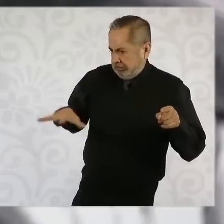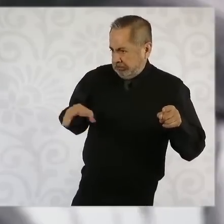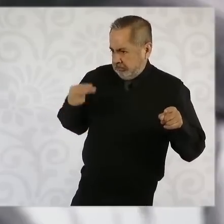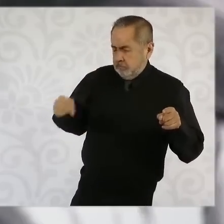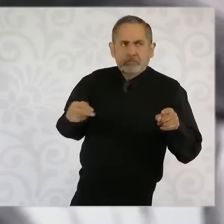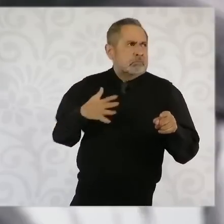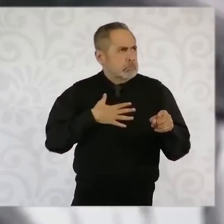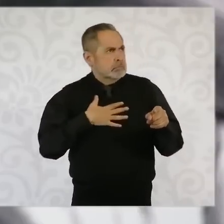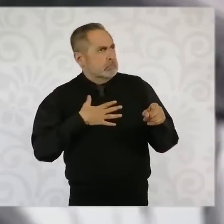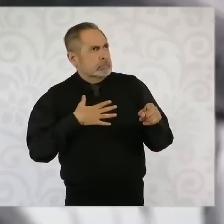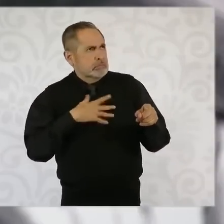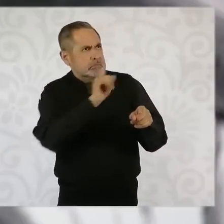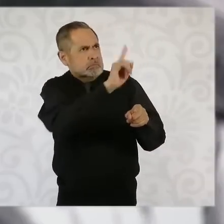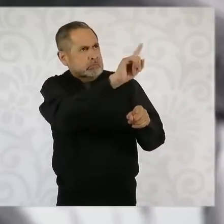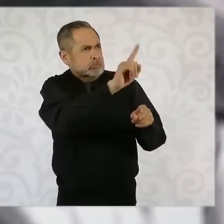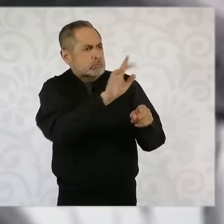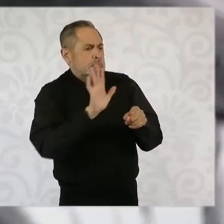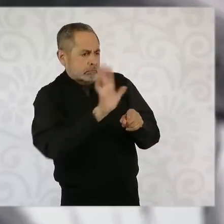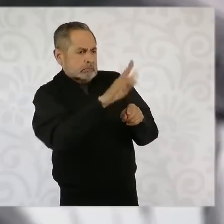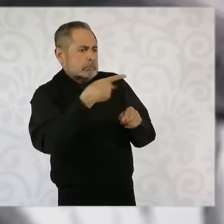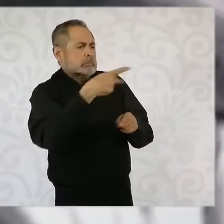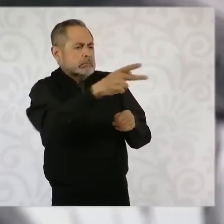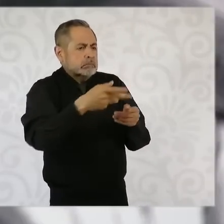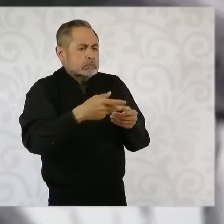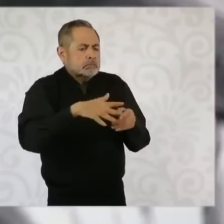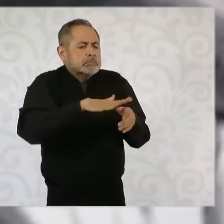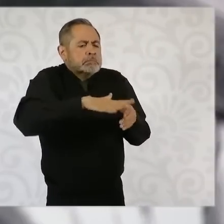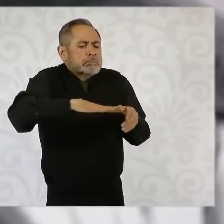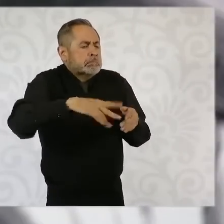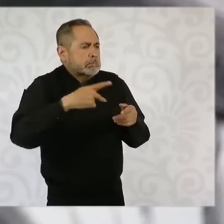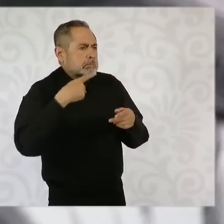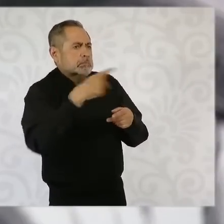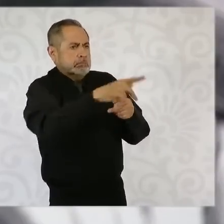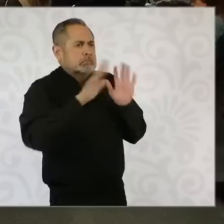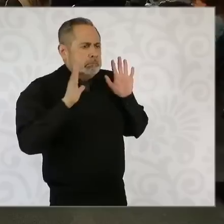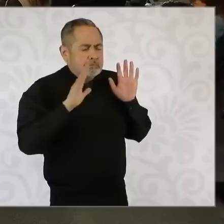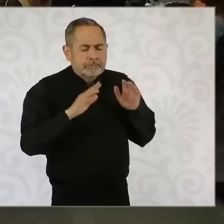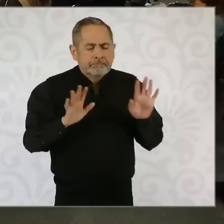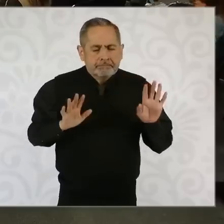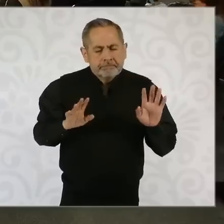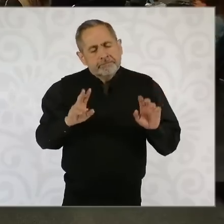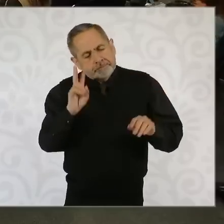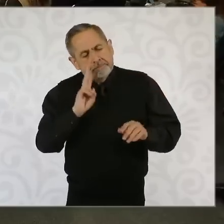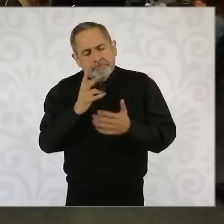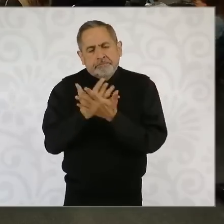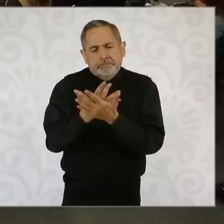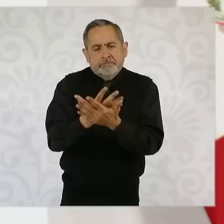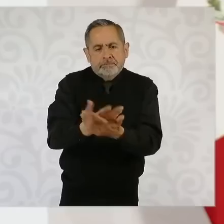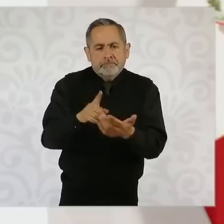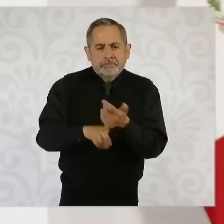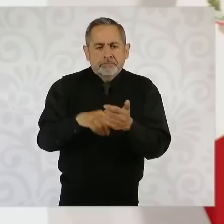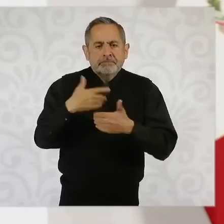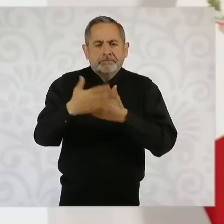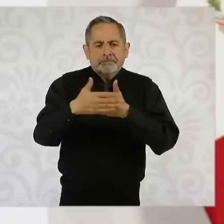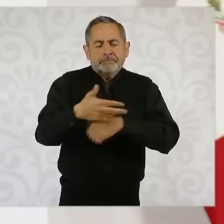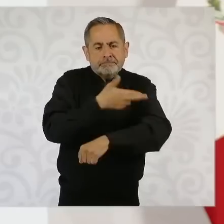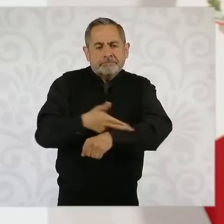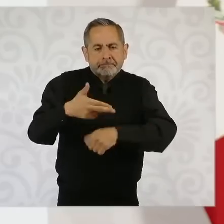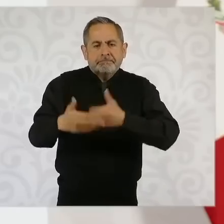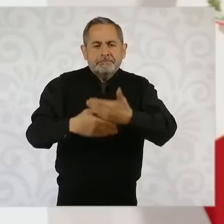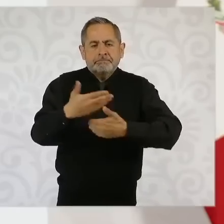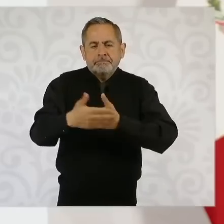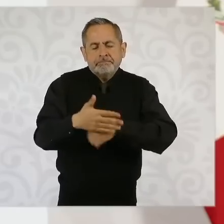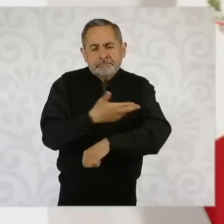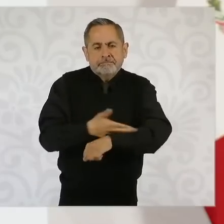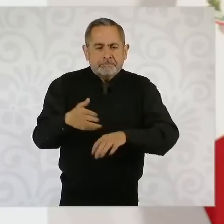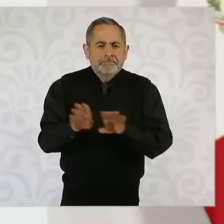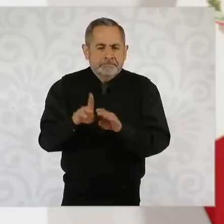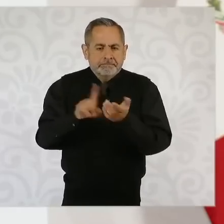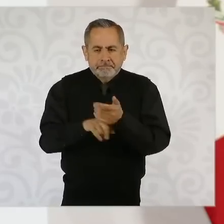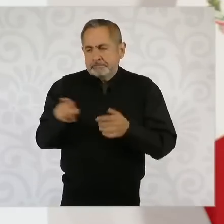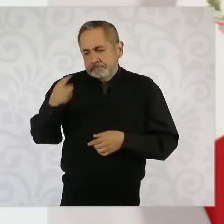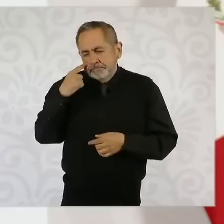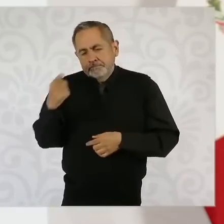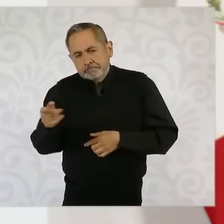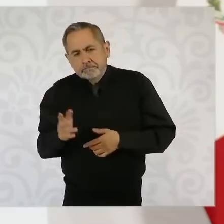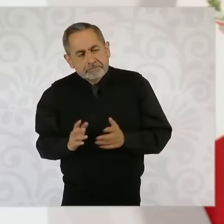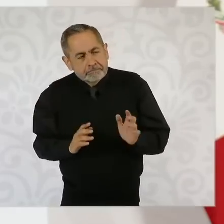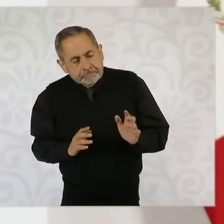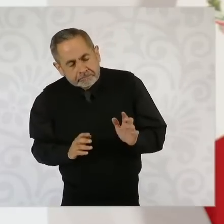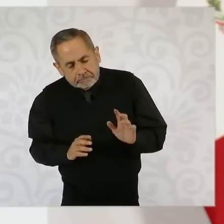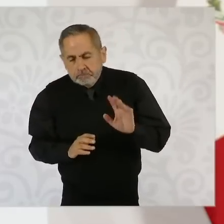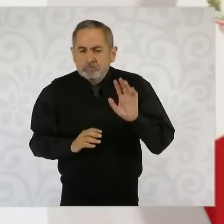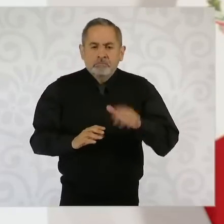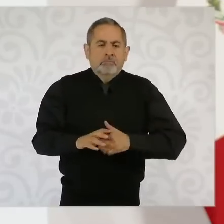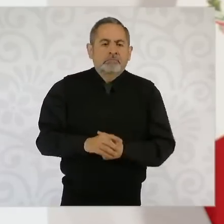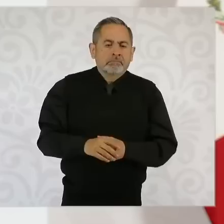forma continental Entonces vamos a esperar a la ya lo está viendo observando que significaría esto